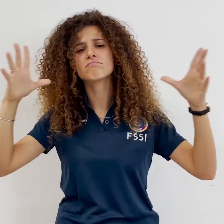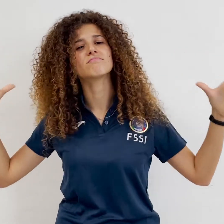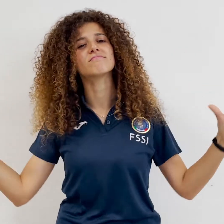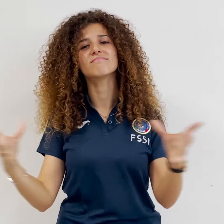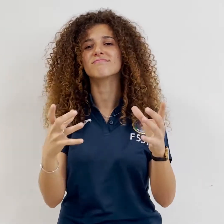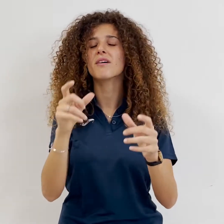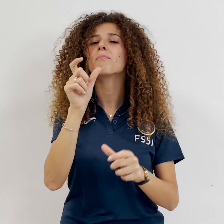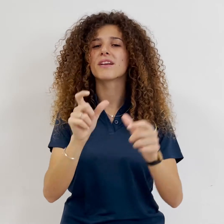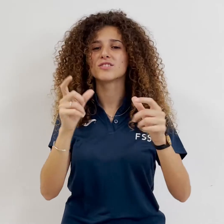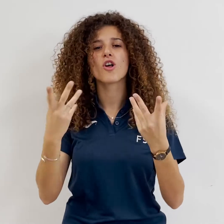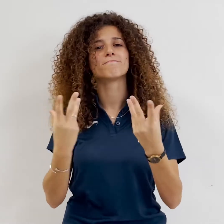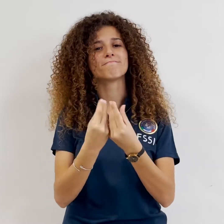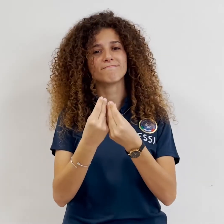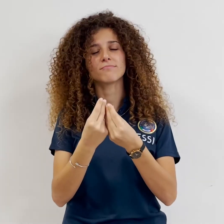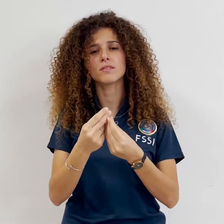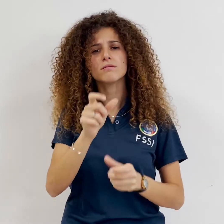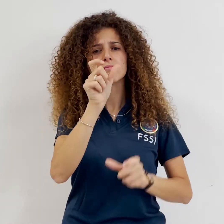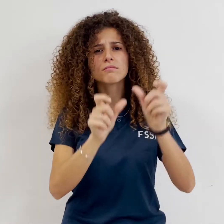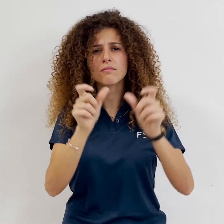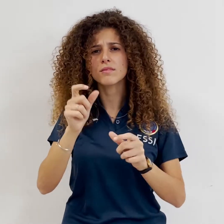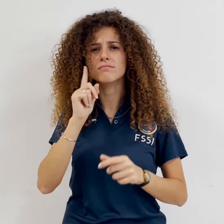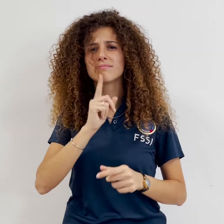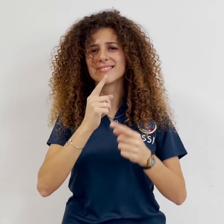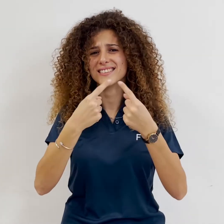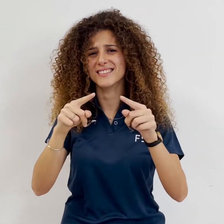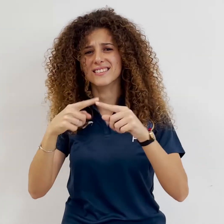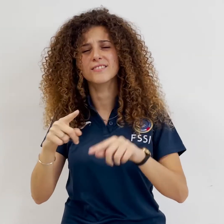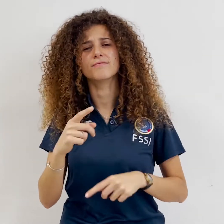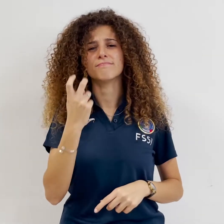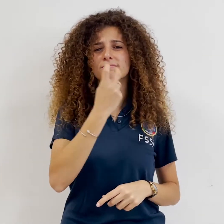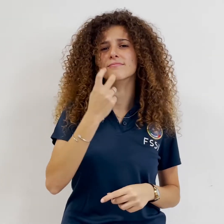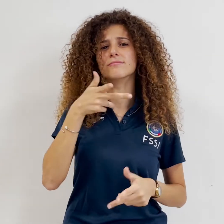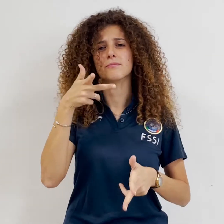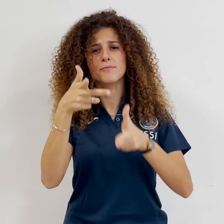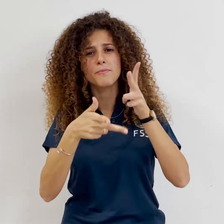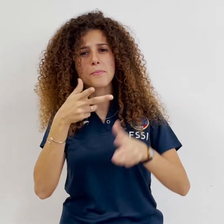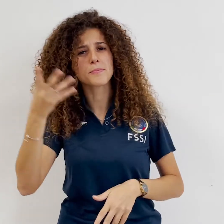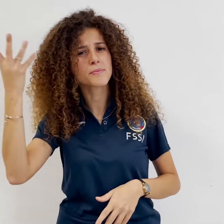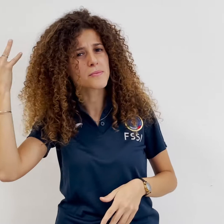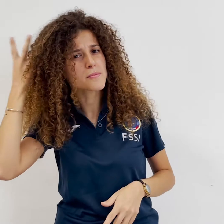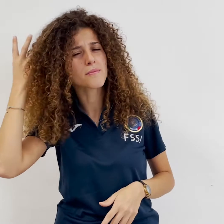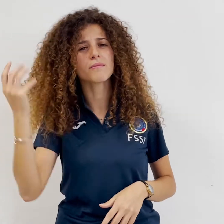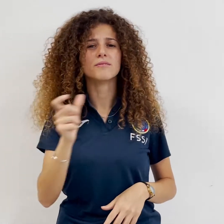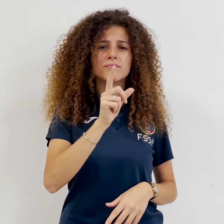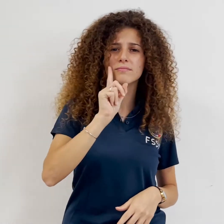per unire le persone e i loro diversi modi di essere sordo (chi segna, chi parla, chi ha l'impianto cocleare,..)